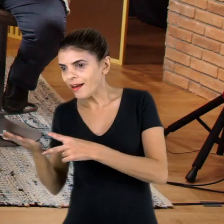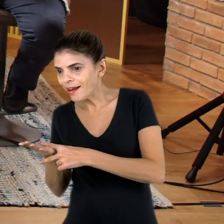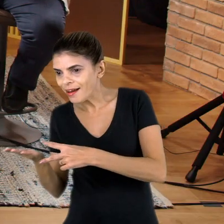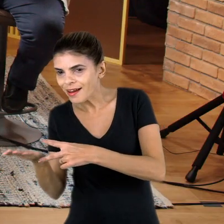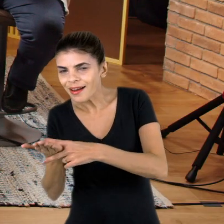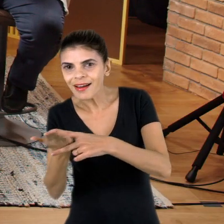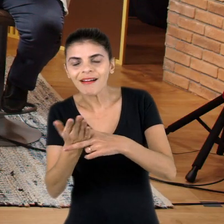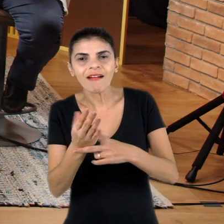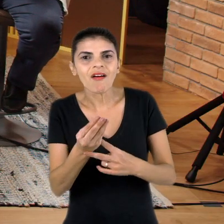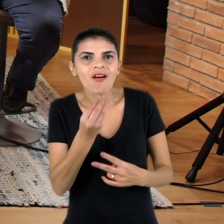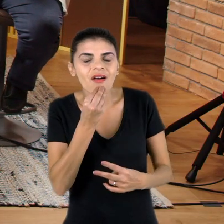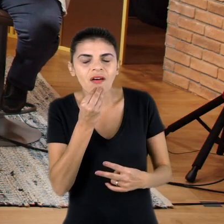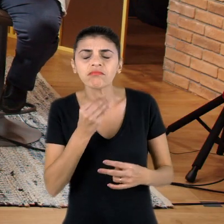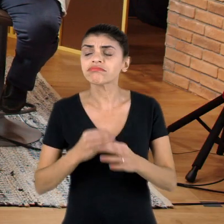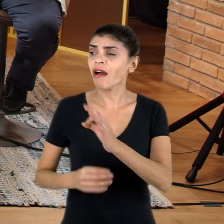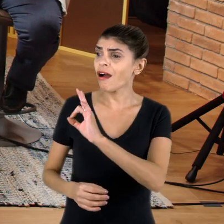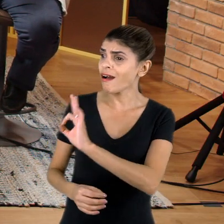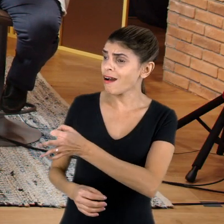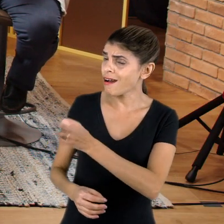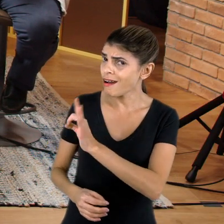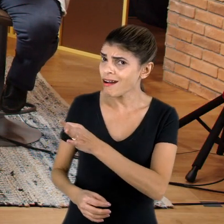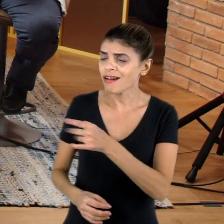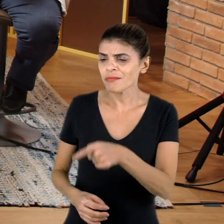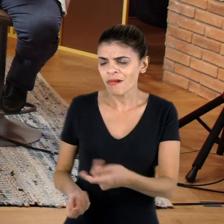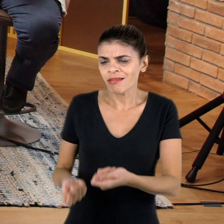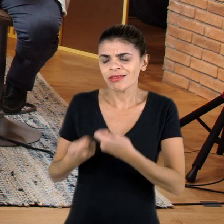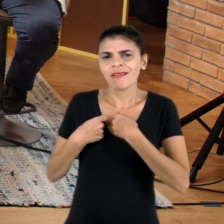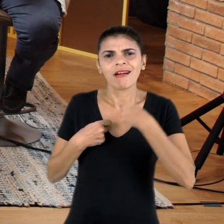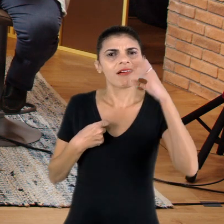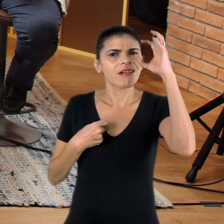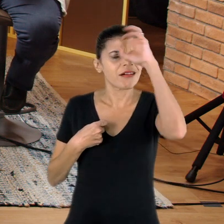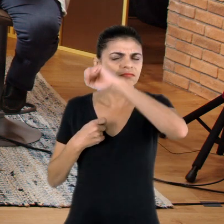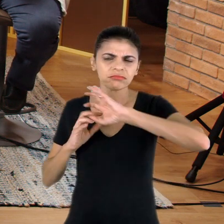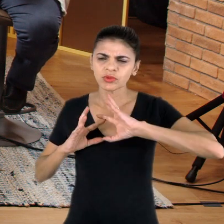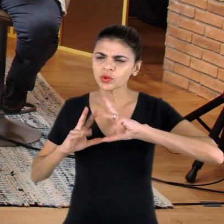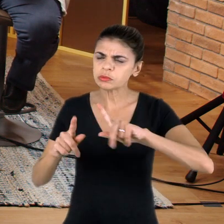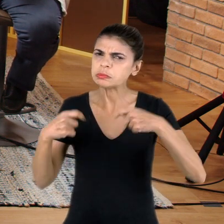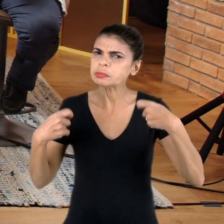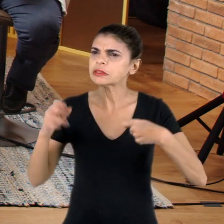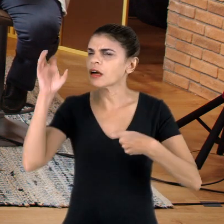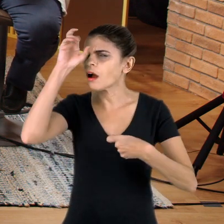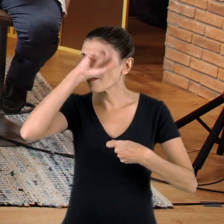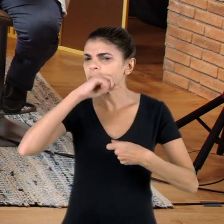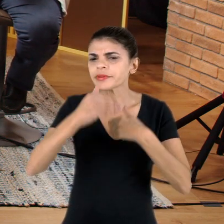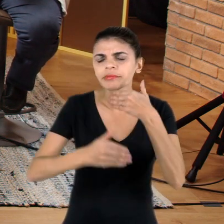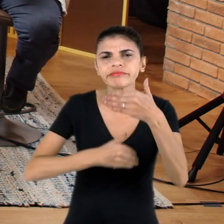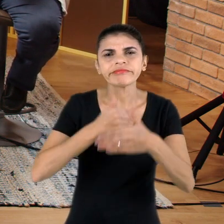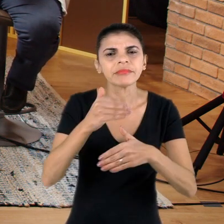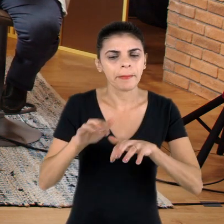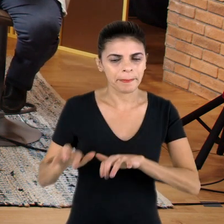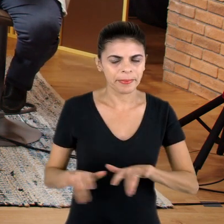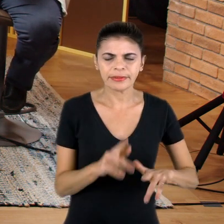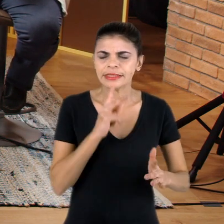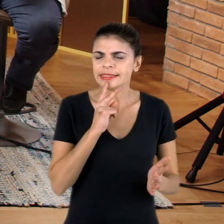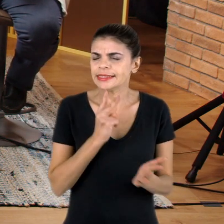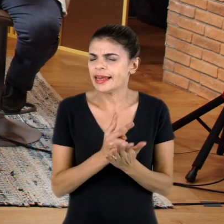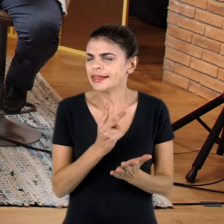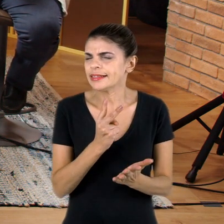É, você olha assim, ele é um aprendizado. Eu acho que todo mundo devia aprender um pouquinho de piano. Com certeza! Com certeza! É! - Eu sempre acho que ajuda, né?